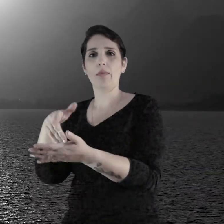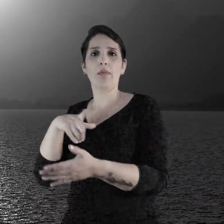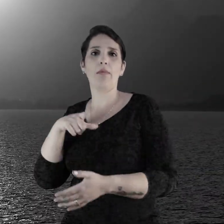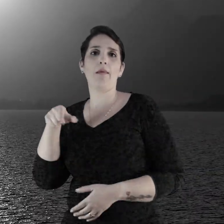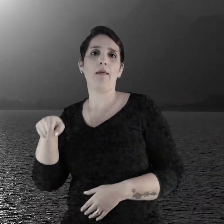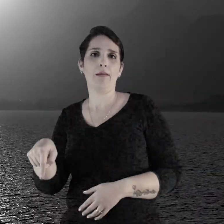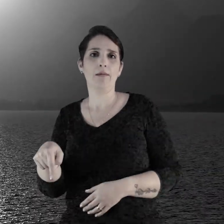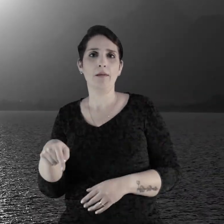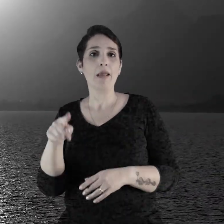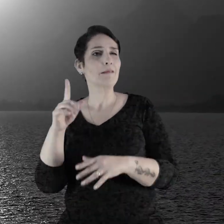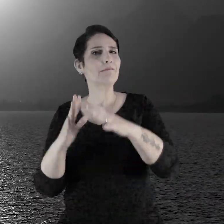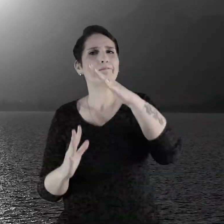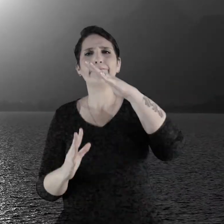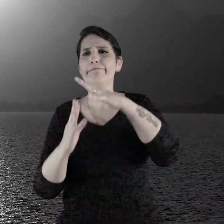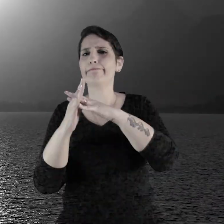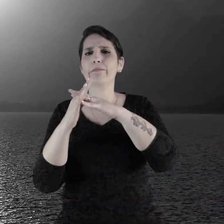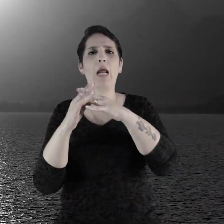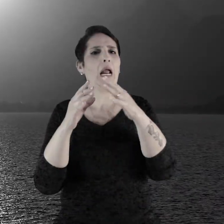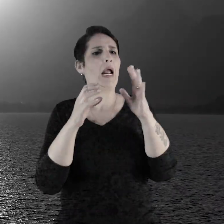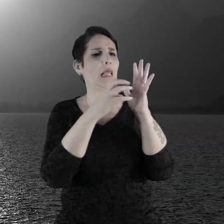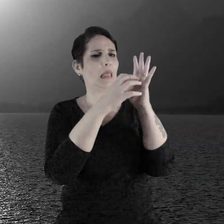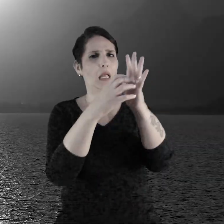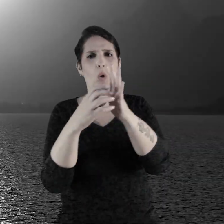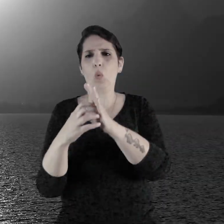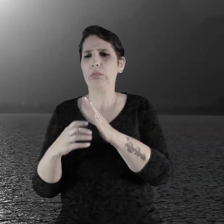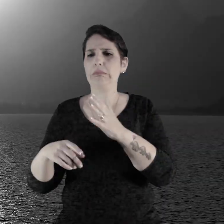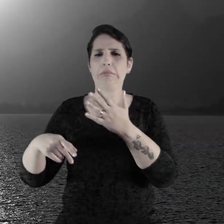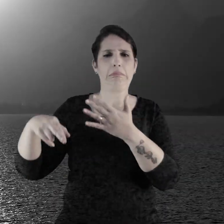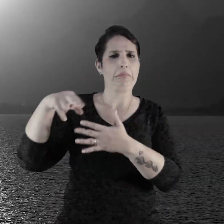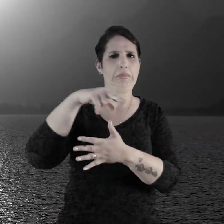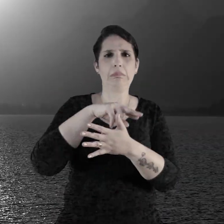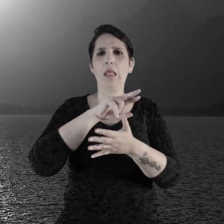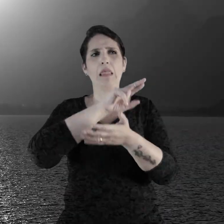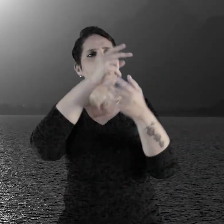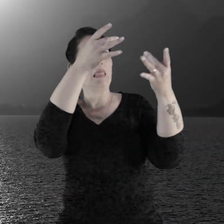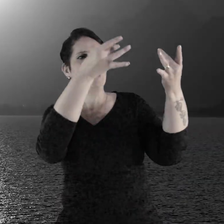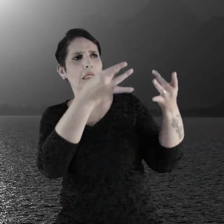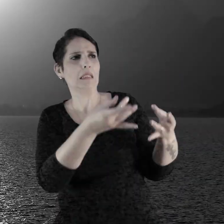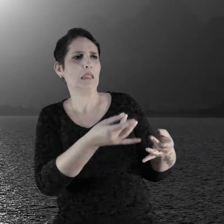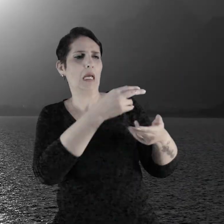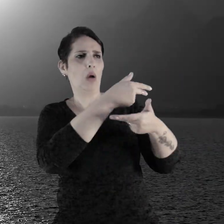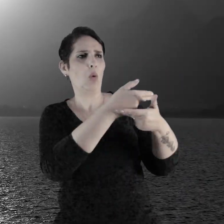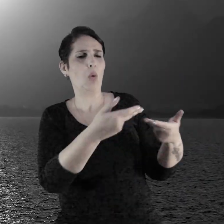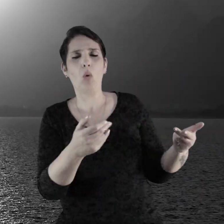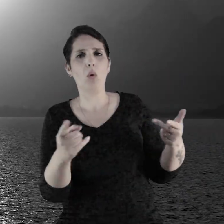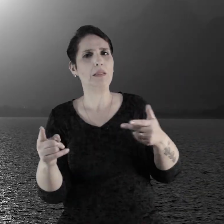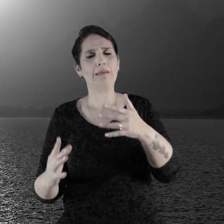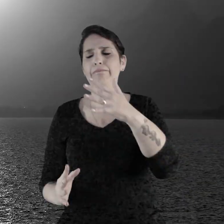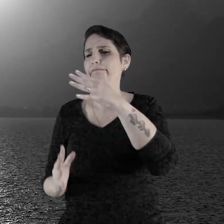Ele transcende todas as categorias, todas as descrições, todas as imaginações.